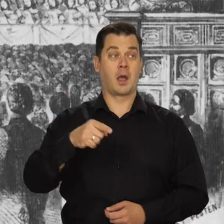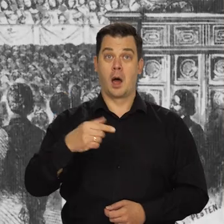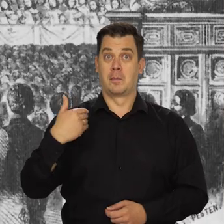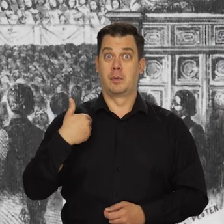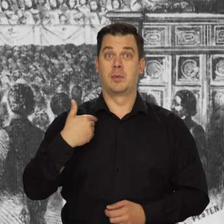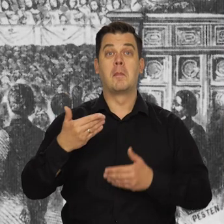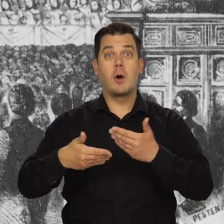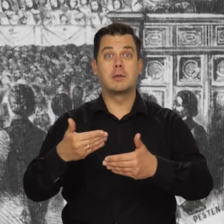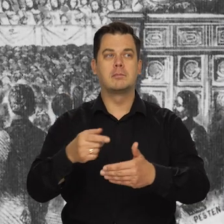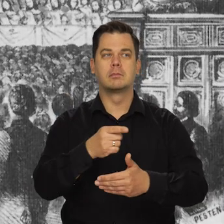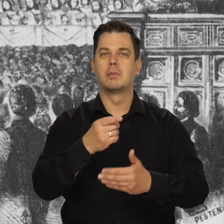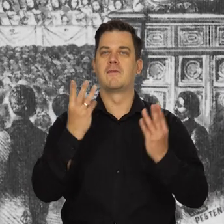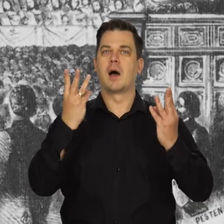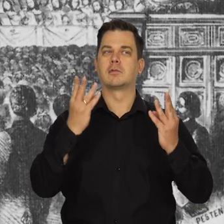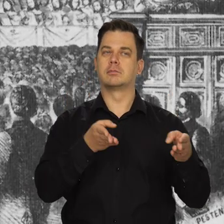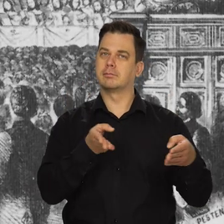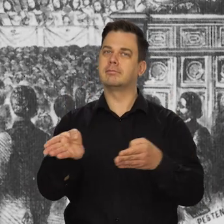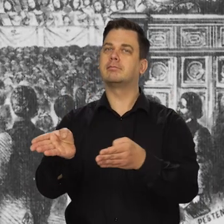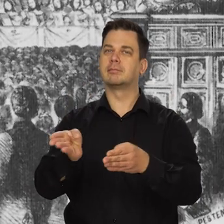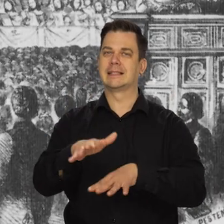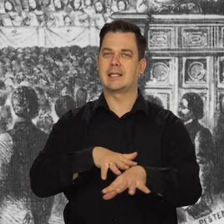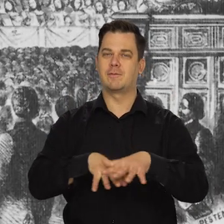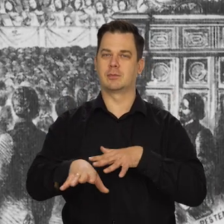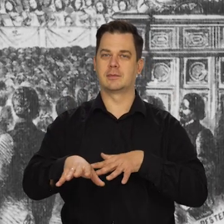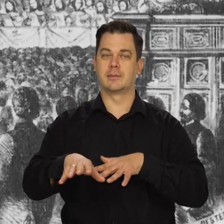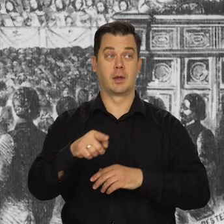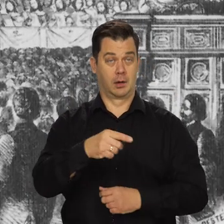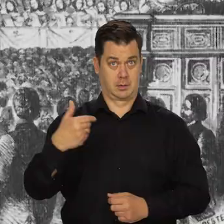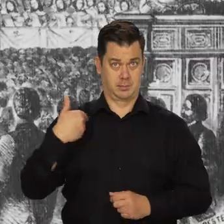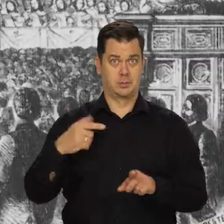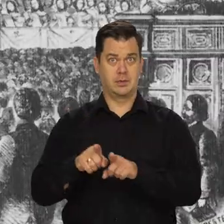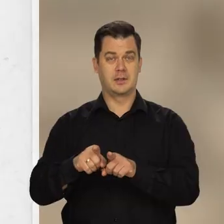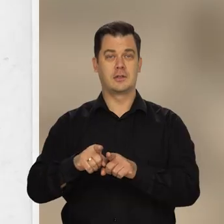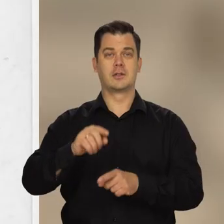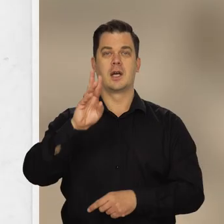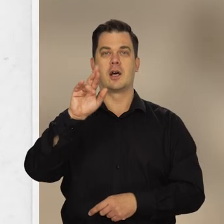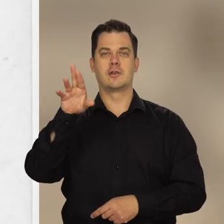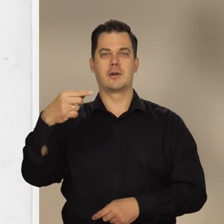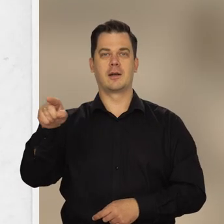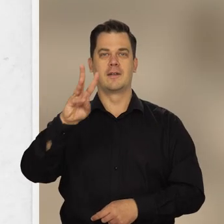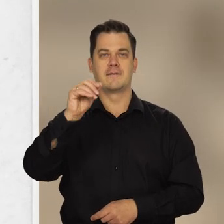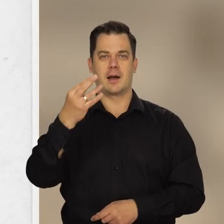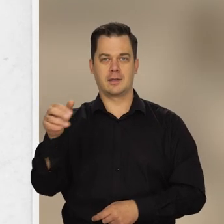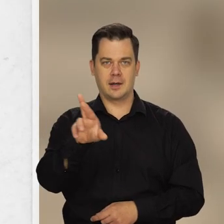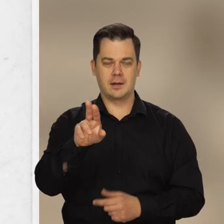Później okazało się to jego kolejną, bardzo ważną profesją. Ale był tutaj także Richard Wagner,